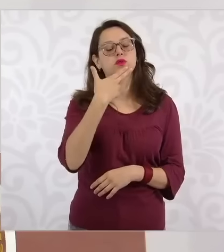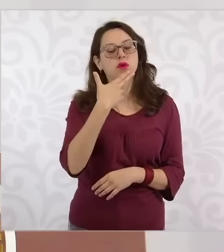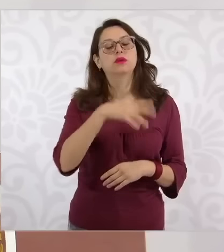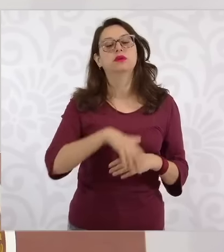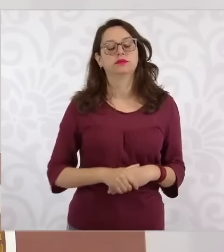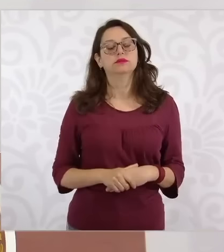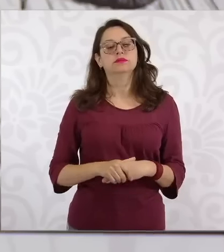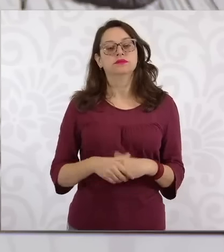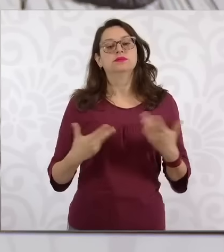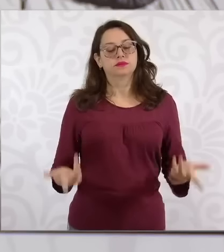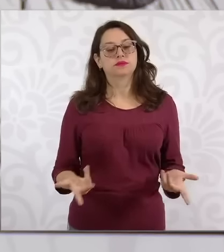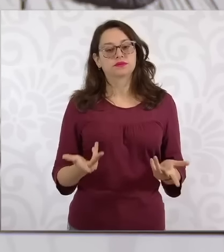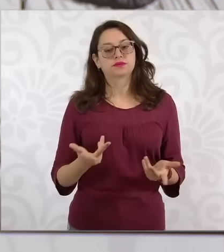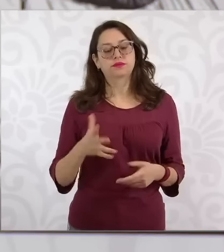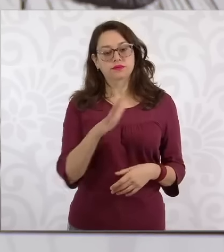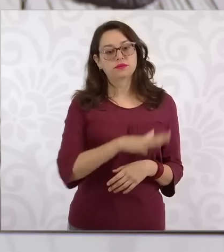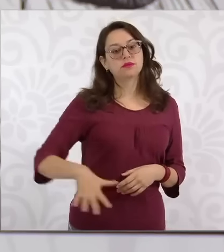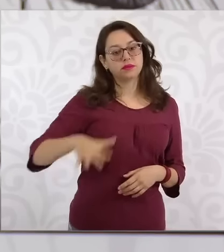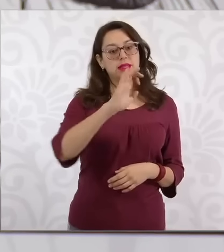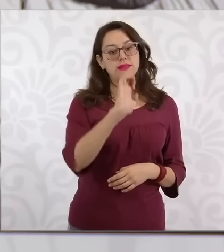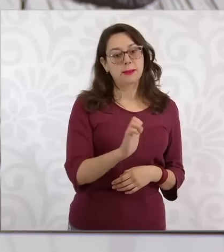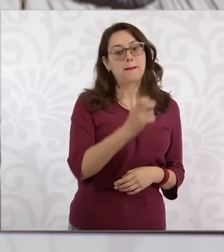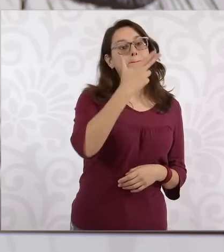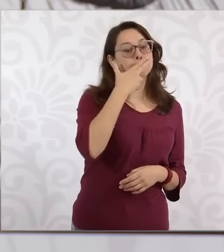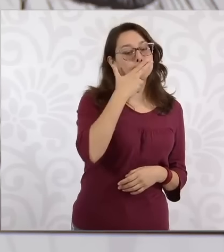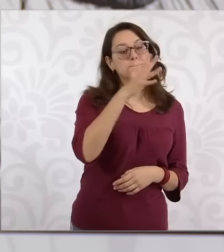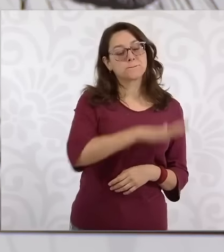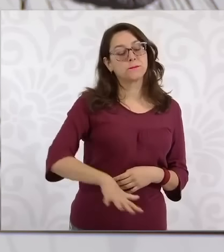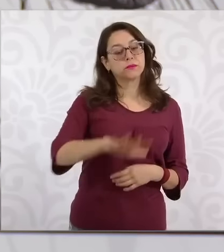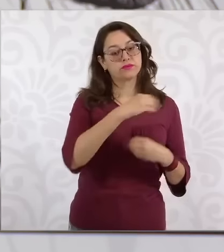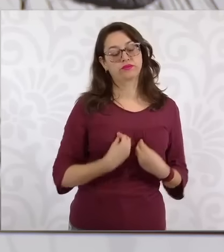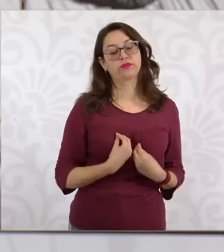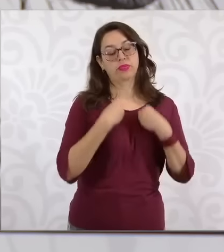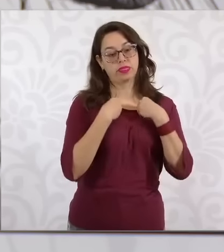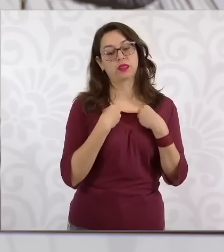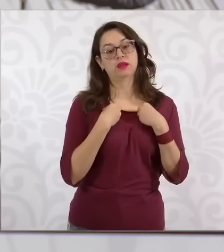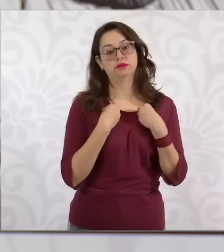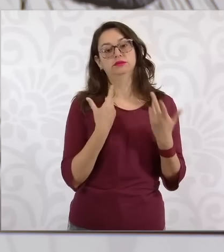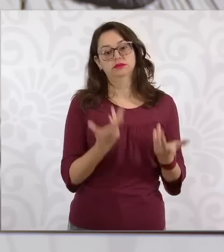Nuevo Casas Grandes es Chihuahua y a la gente que vive en Chihuahua, en Nuevo Casas Grandes